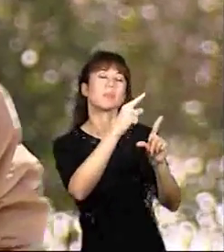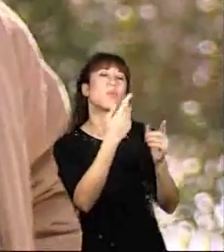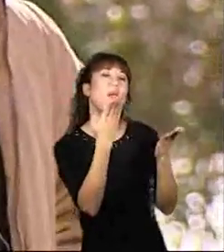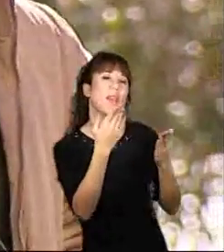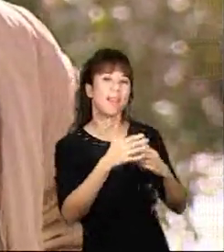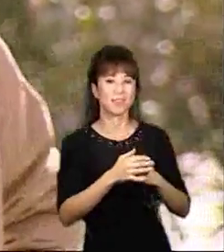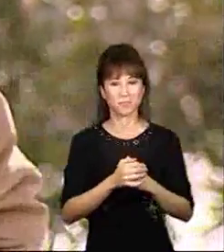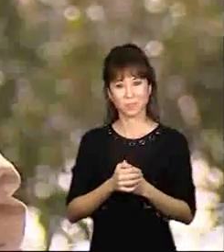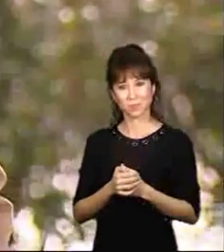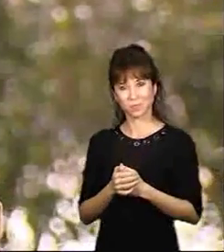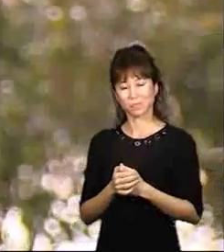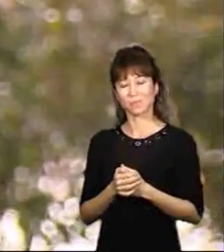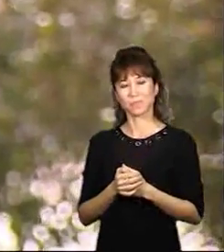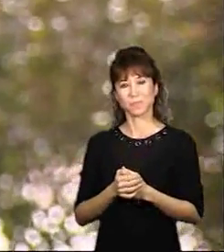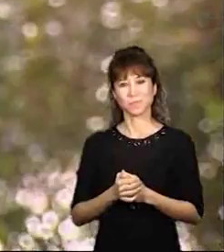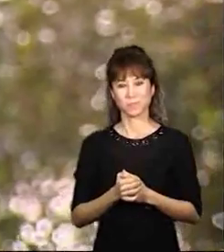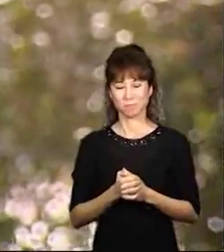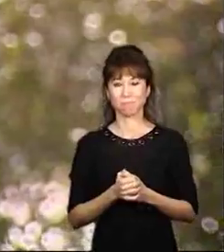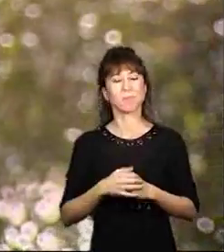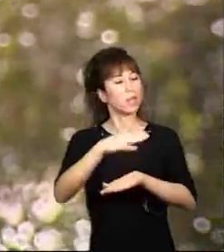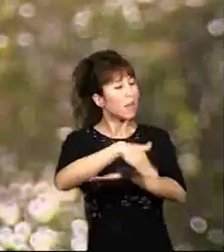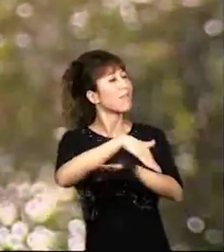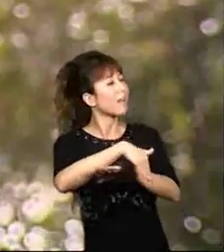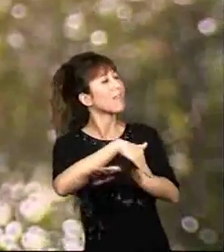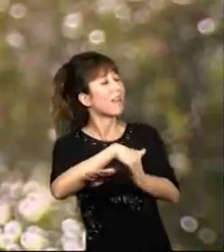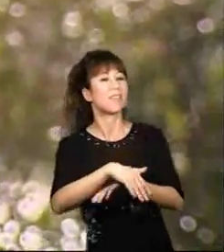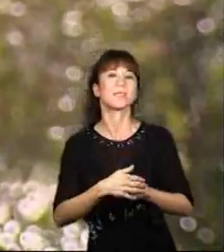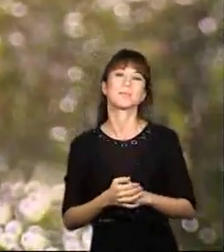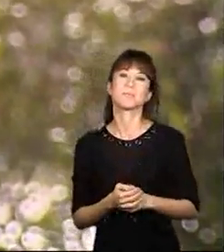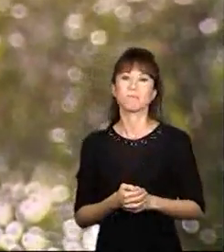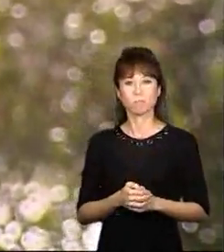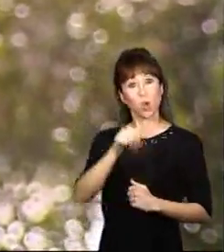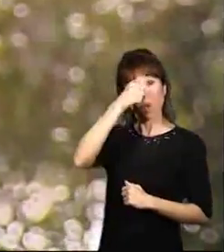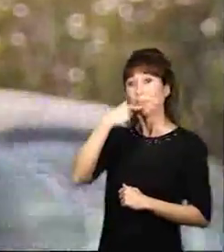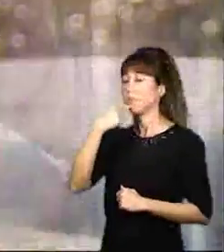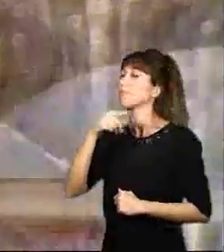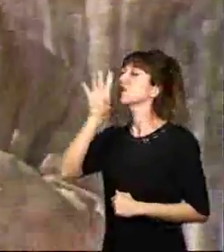¿Quieres navegar a Madrid 51 Calle de Santa Isabel? (CARLOS) Sí.